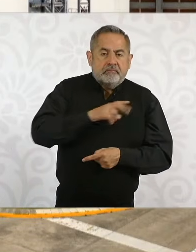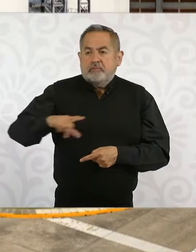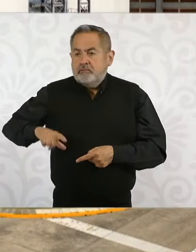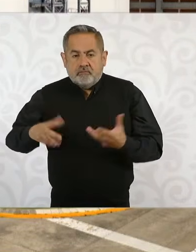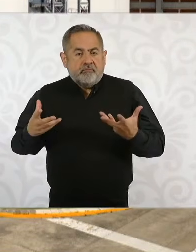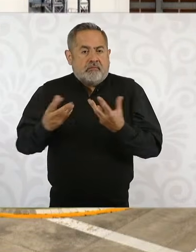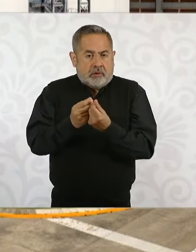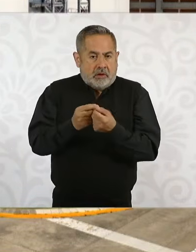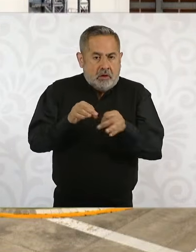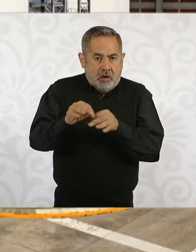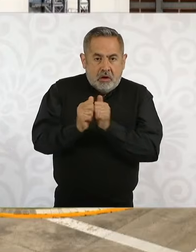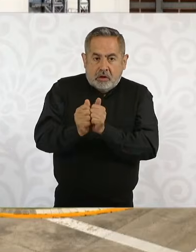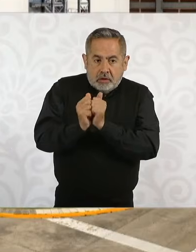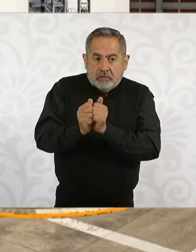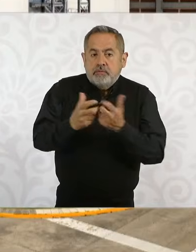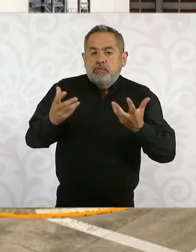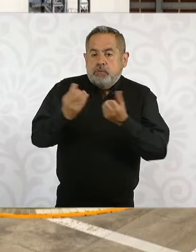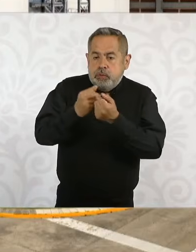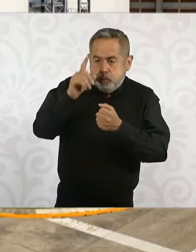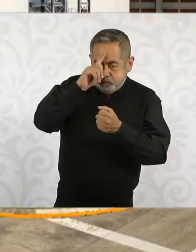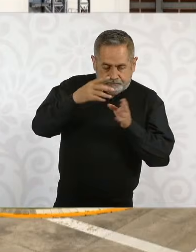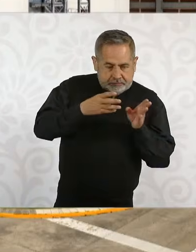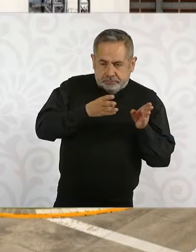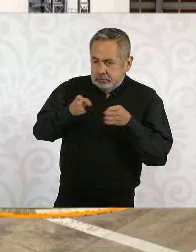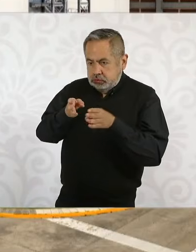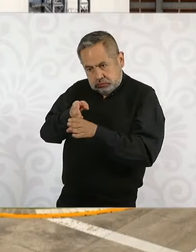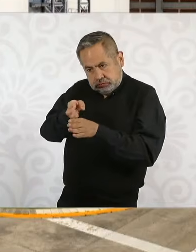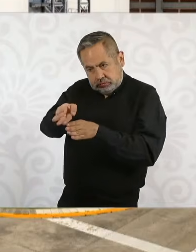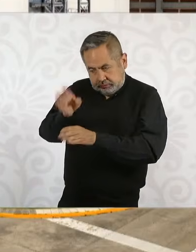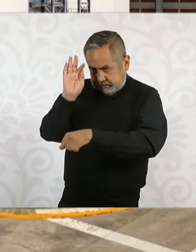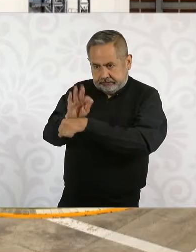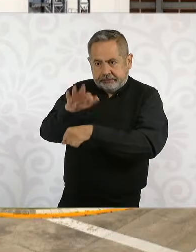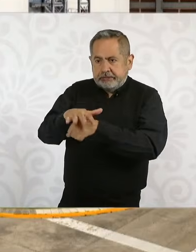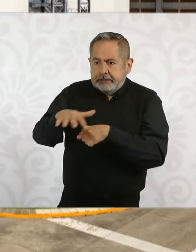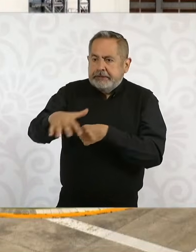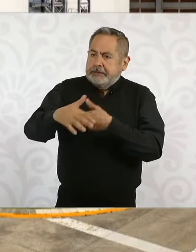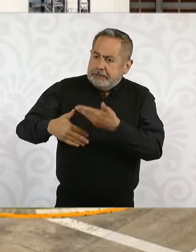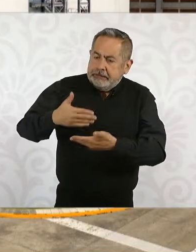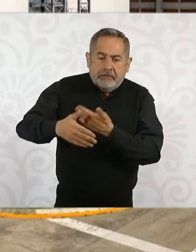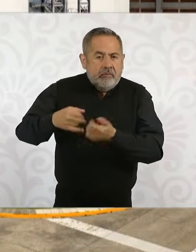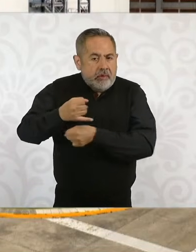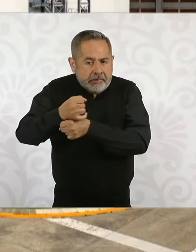en una agenda común y orientada a fortalecer el ecosistema de la investigación clínica en México.